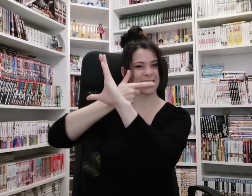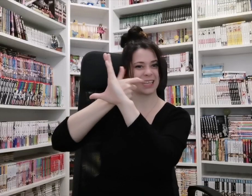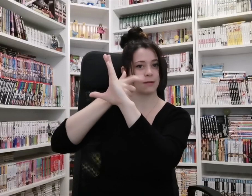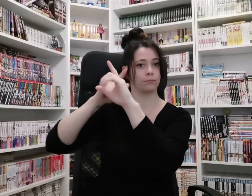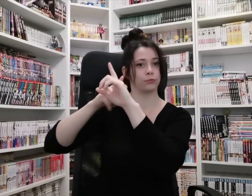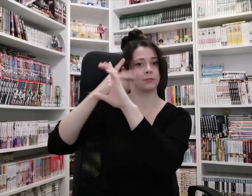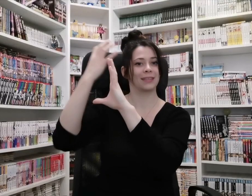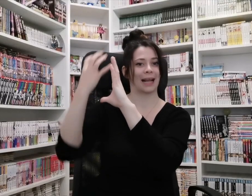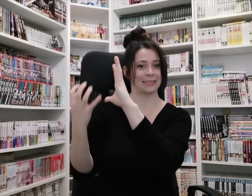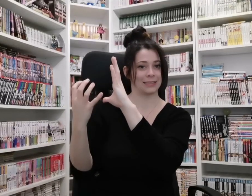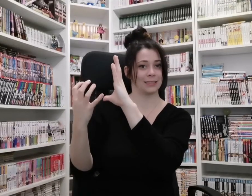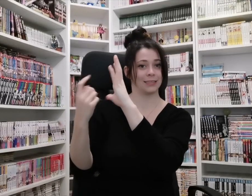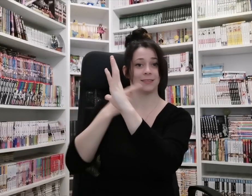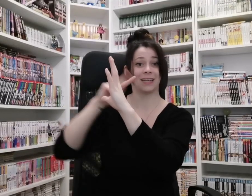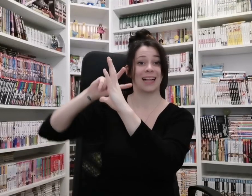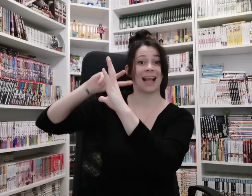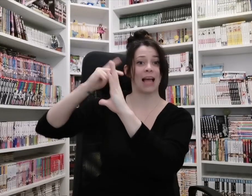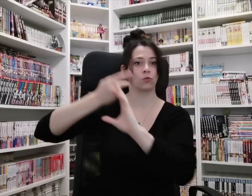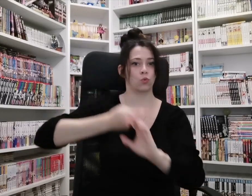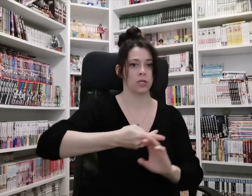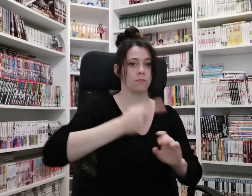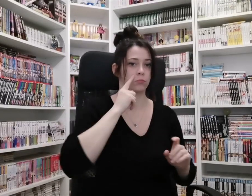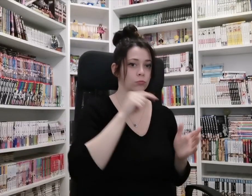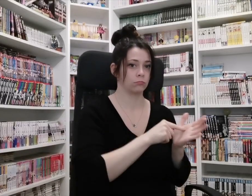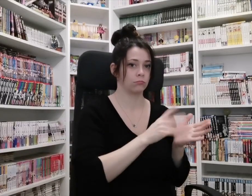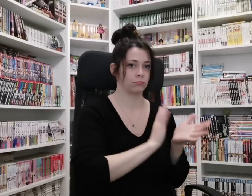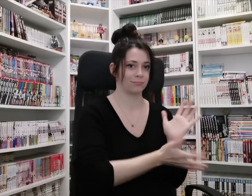sont écrits en gris.